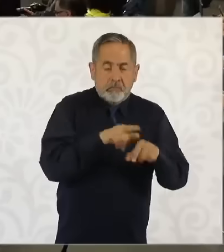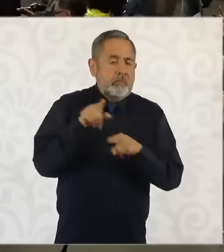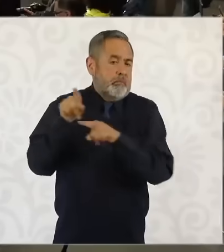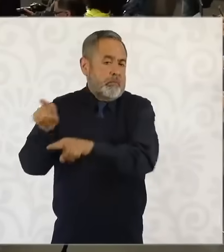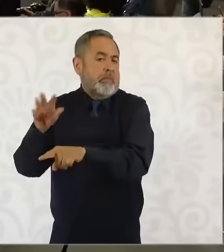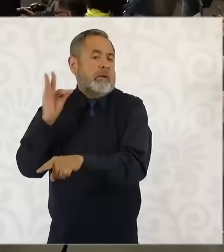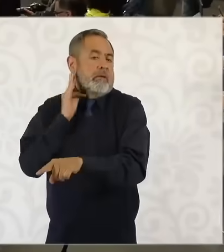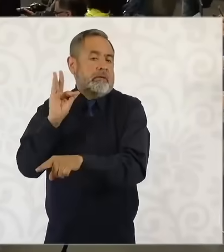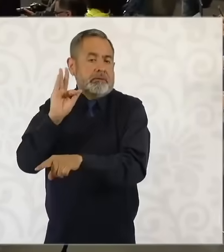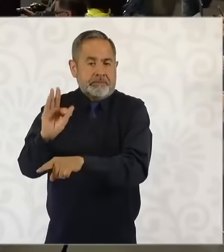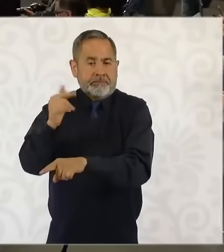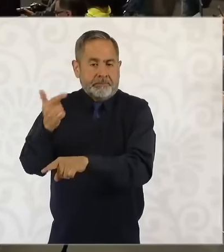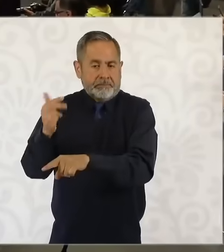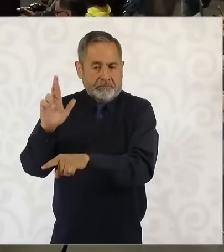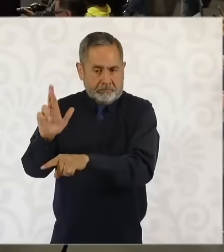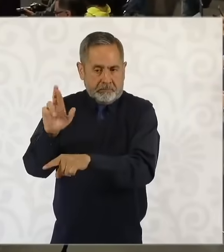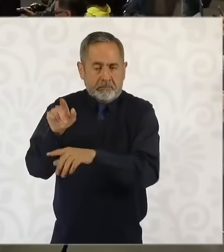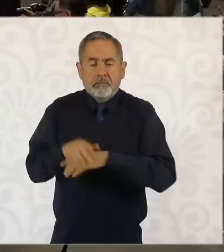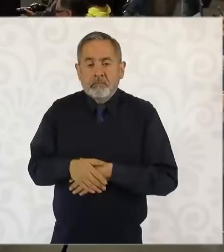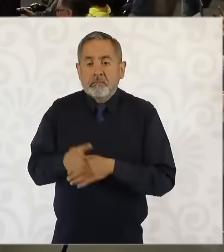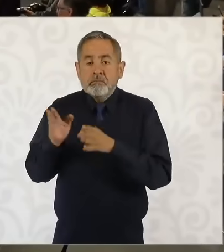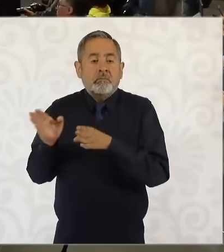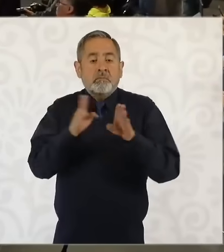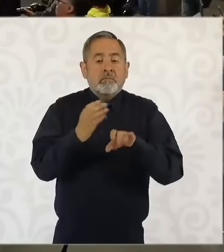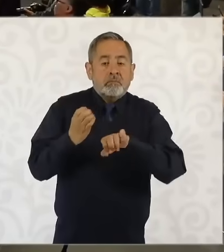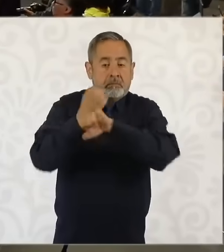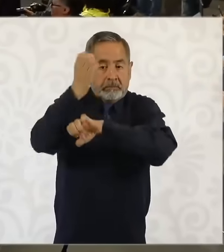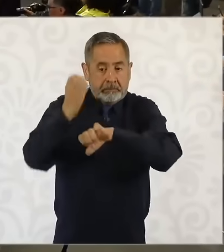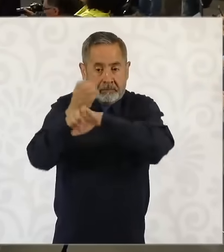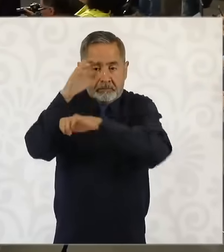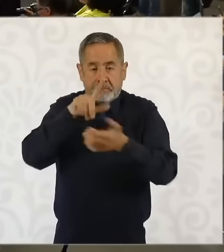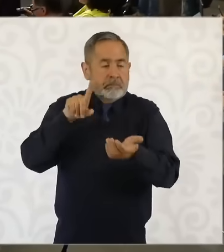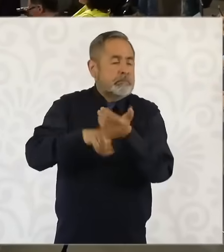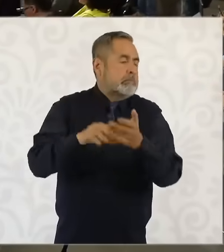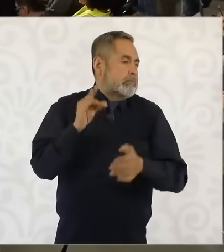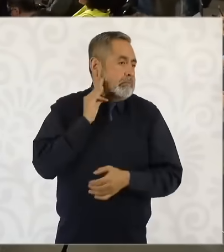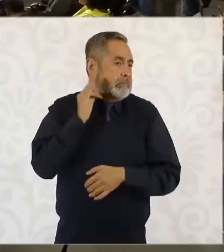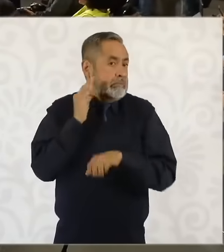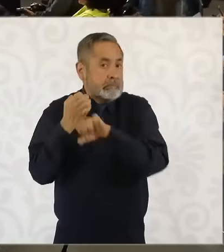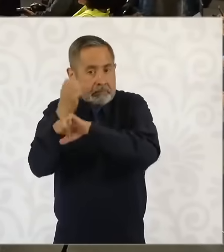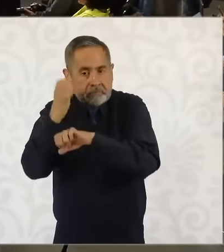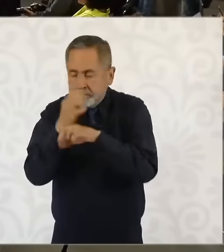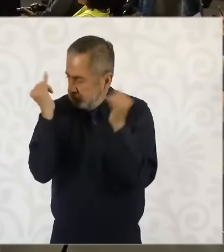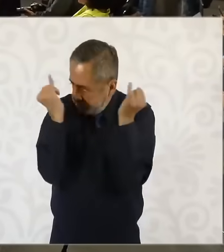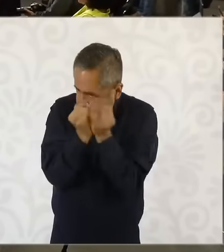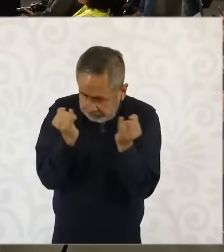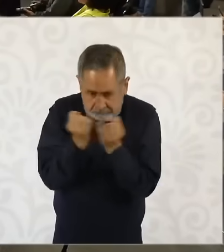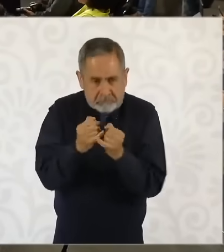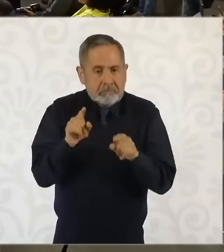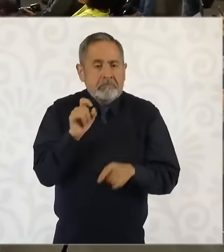de la República y las fiscalías estatales igual en lo que les corresponde cuando hablamos de cero